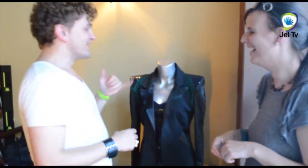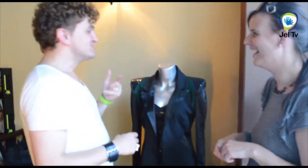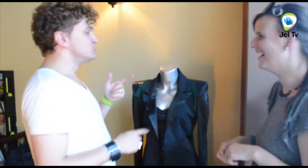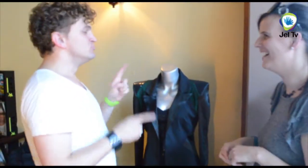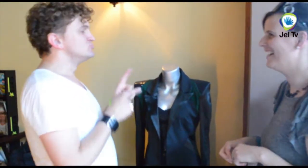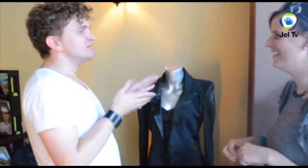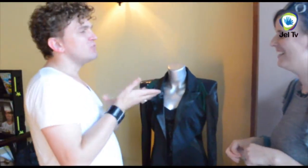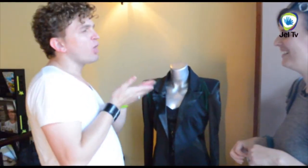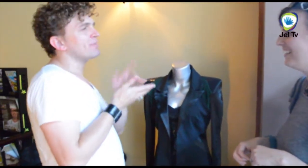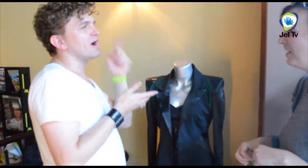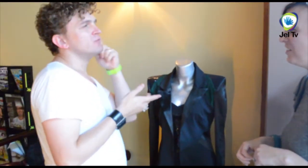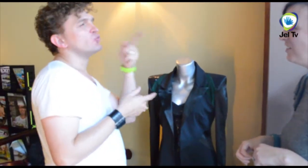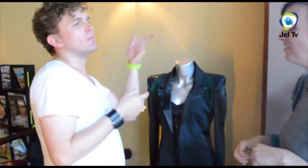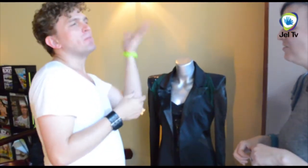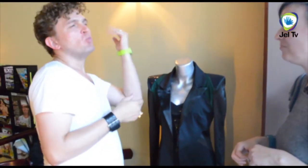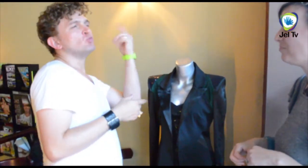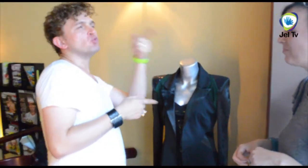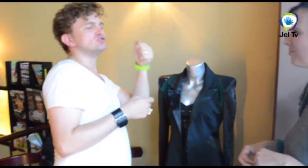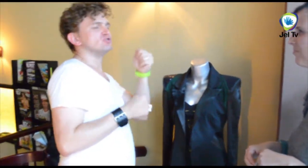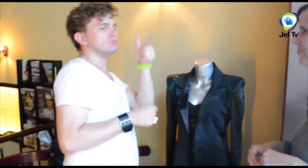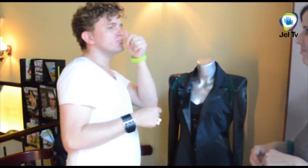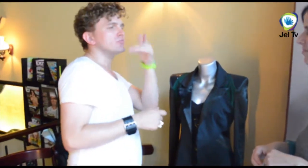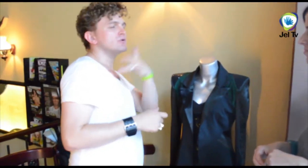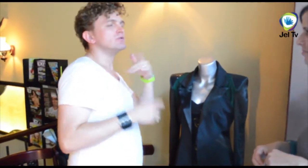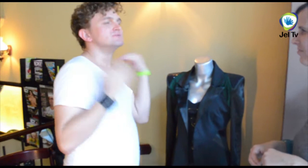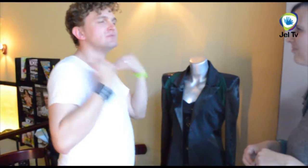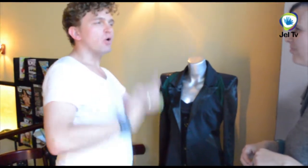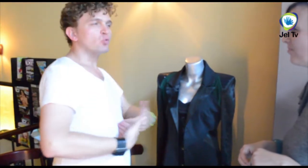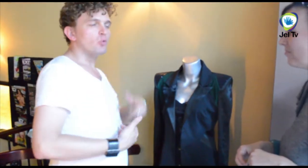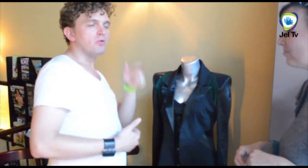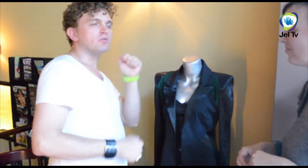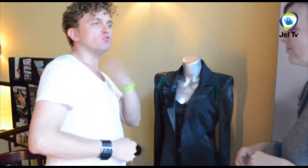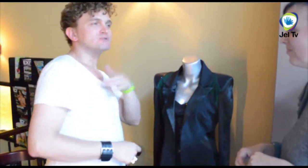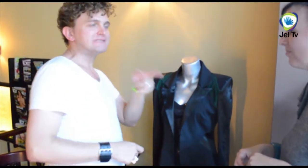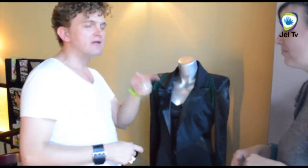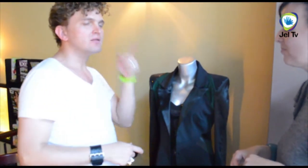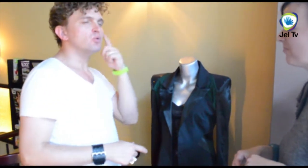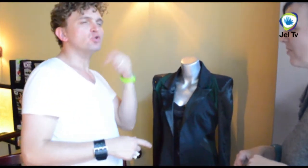És ez alapján... múltkor is mondta nekem, hogy nagyon szereti a zakókat.